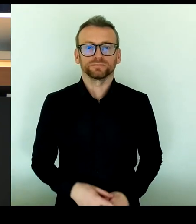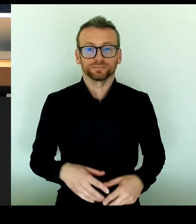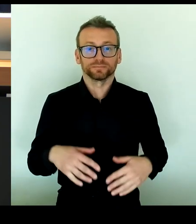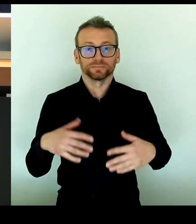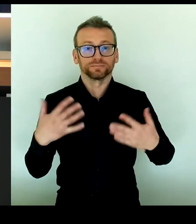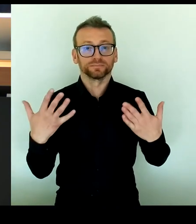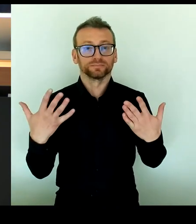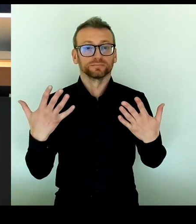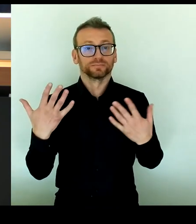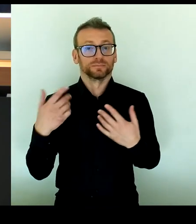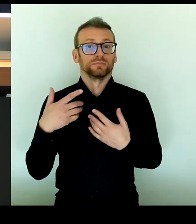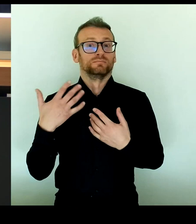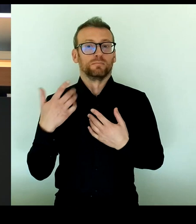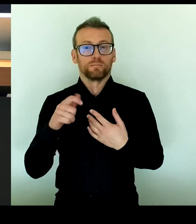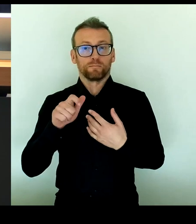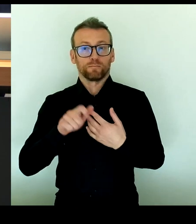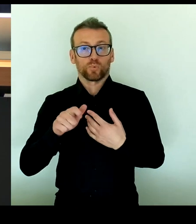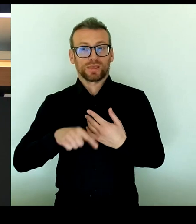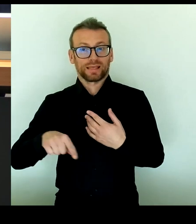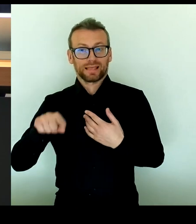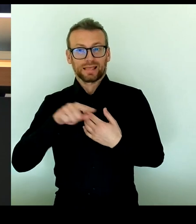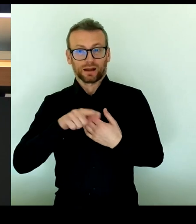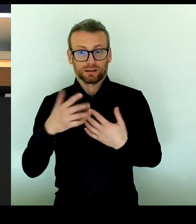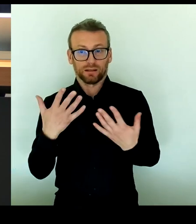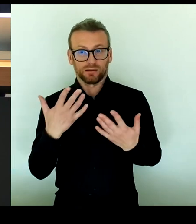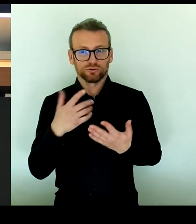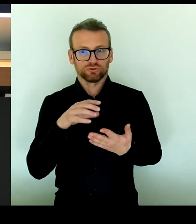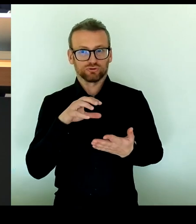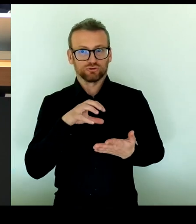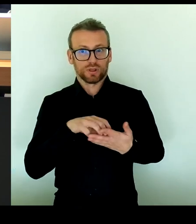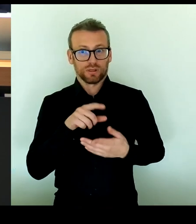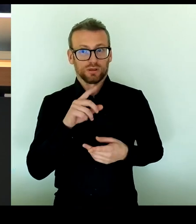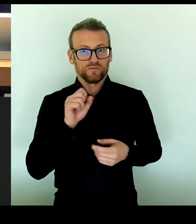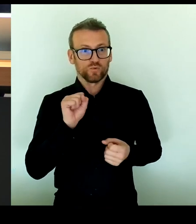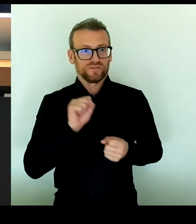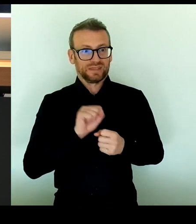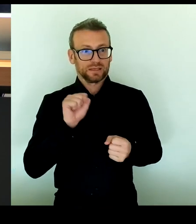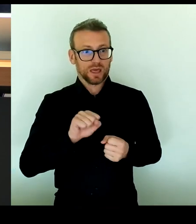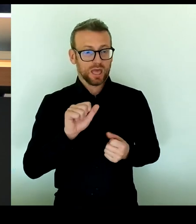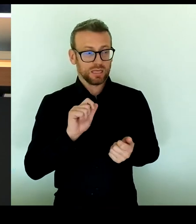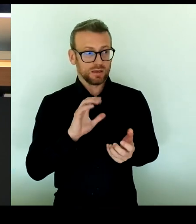Polics ist immer wieder ein Thema in dem Datenschutzbericht und auch in die Zugriffe. Aber wenn wir uns die Zeitleiste